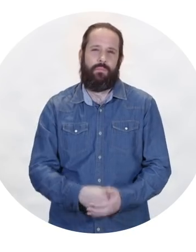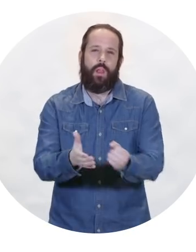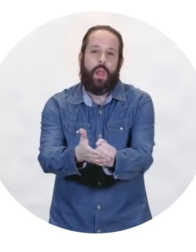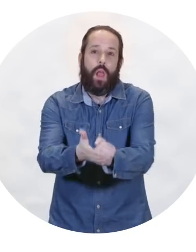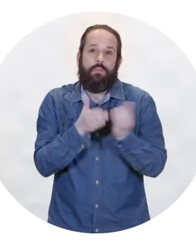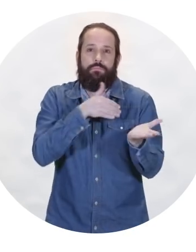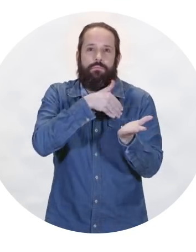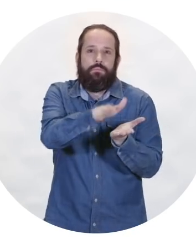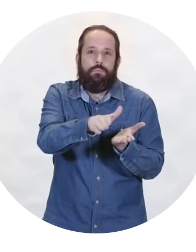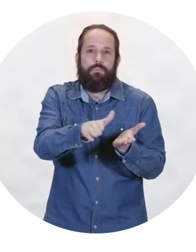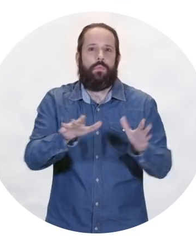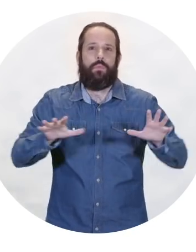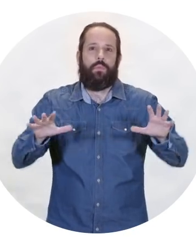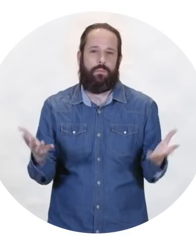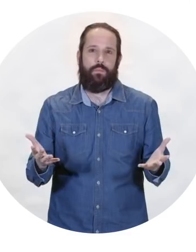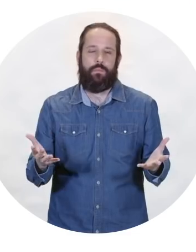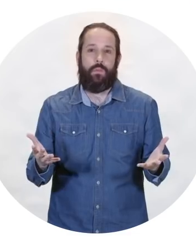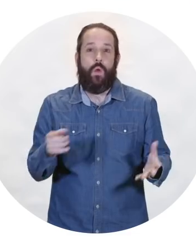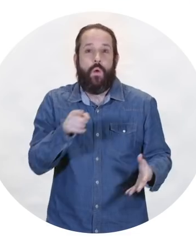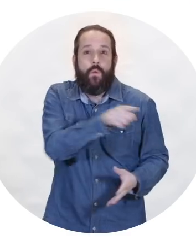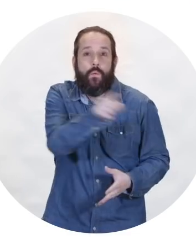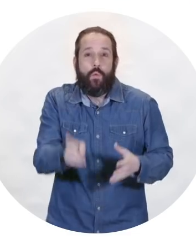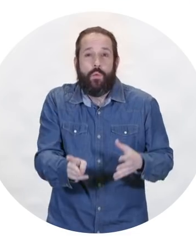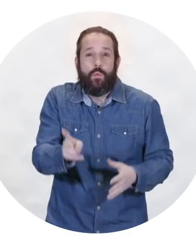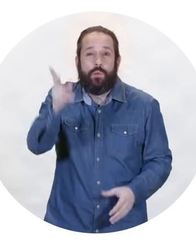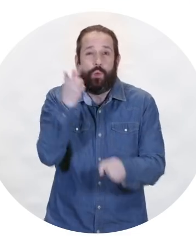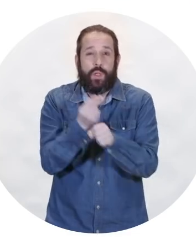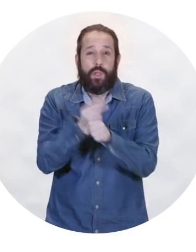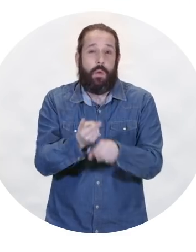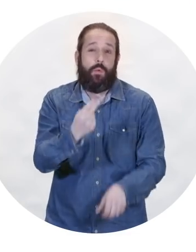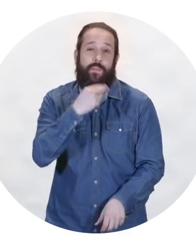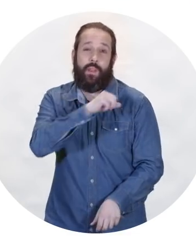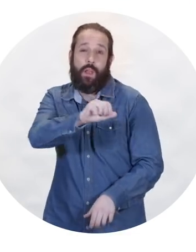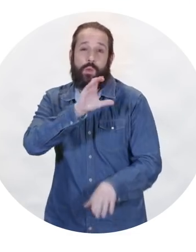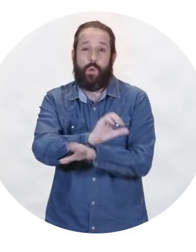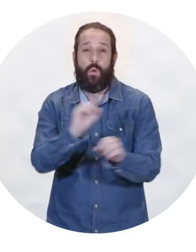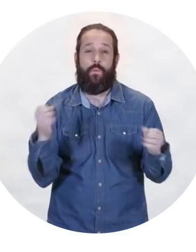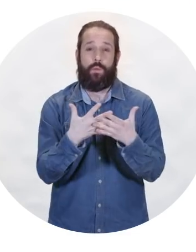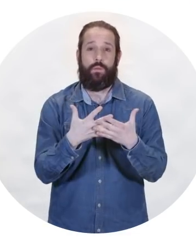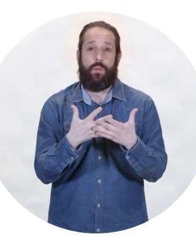Aidez-nous à nous en débarrasser. Comment ? Plus vous êtes nombreux à l'utiliser, plus elle est efficace contre le virus...